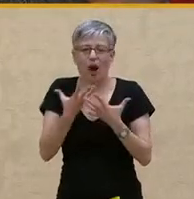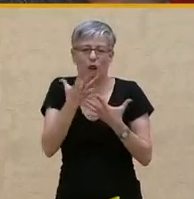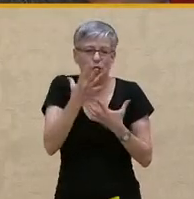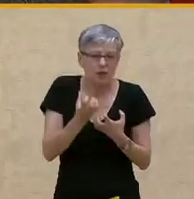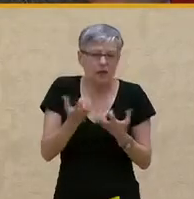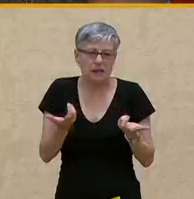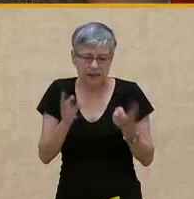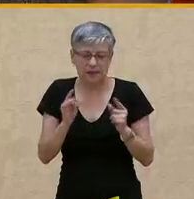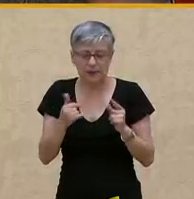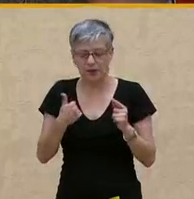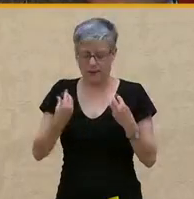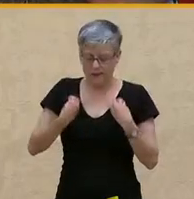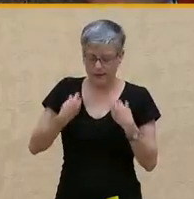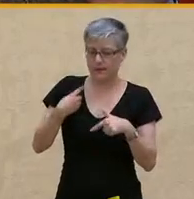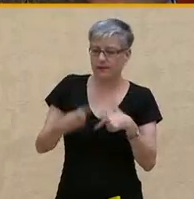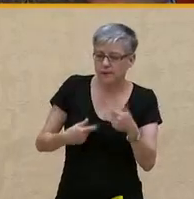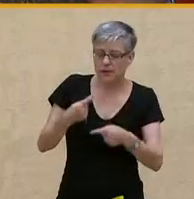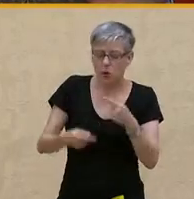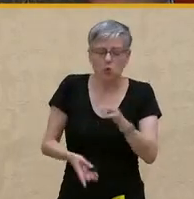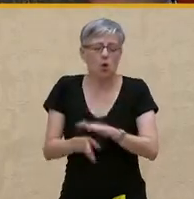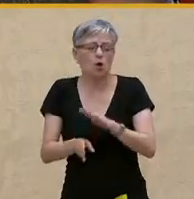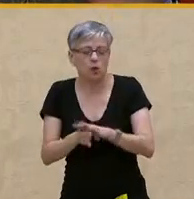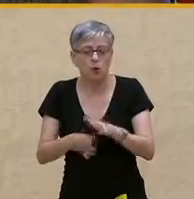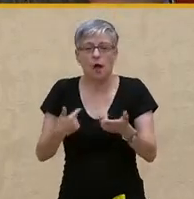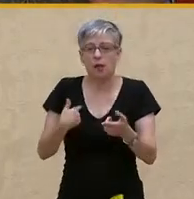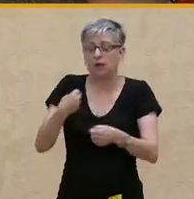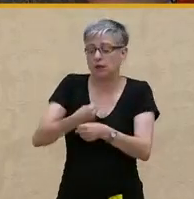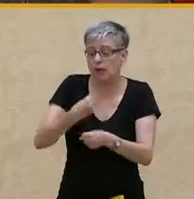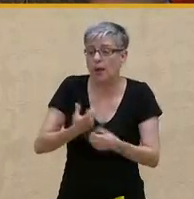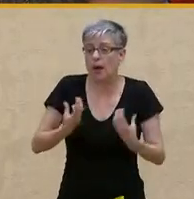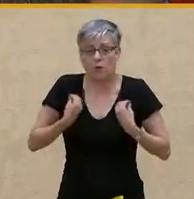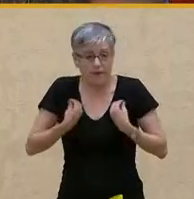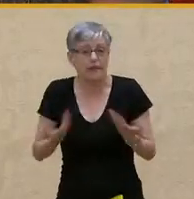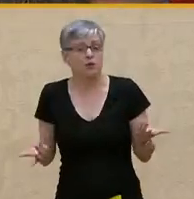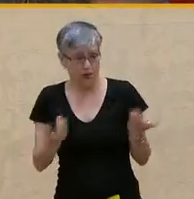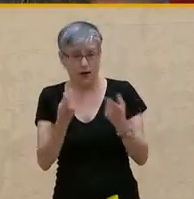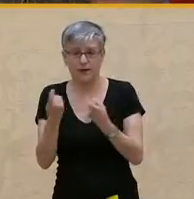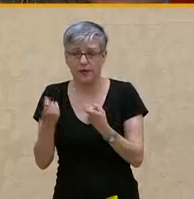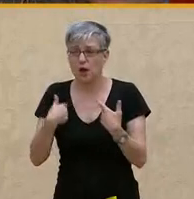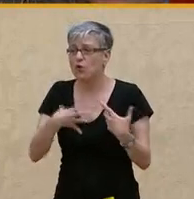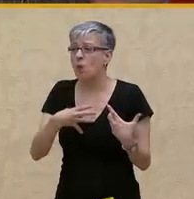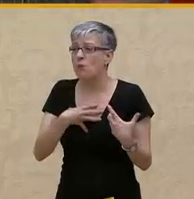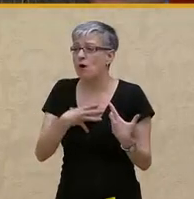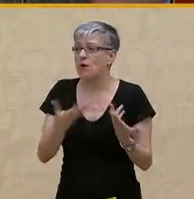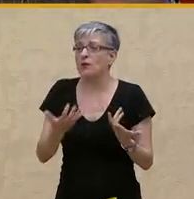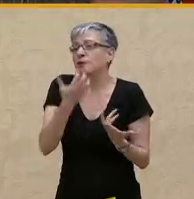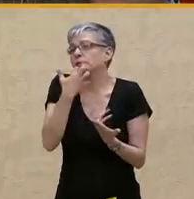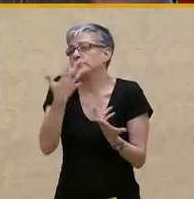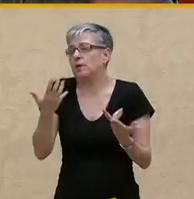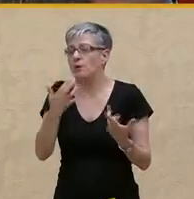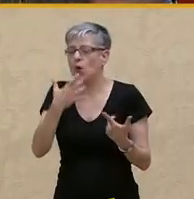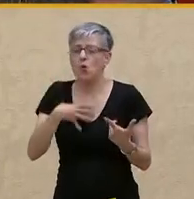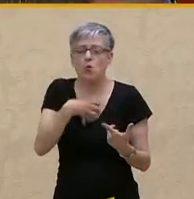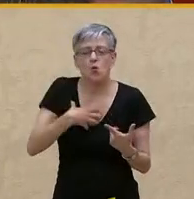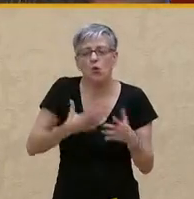en el día a día tengo que seguir trabajando y viviendo. Me cuesta mucho la comunicación cuando